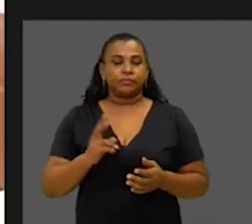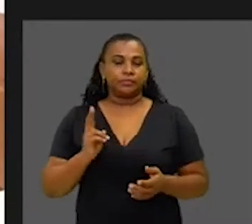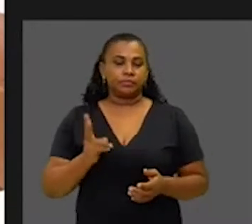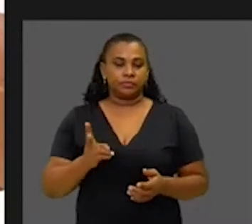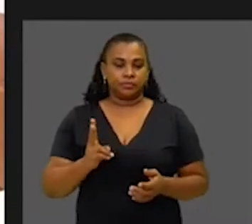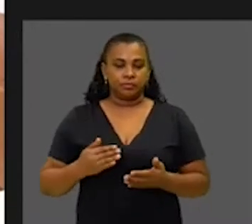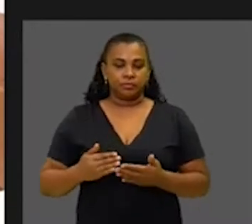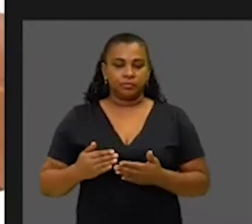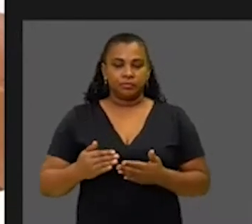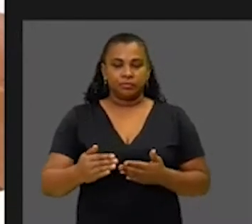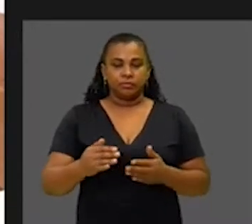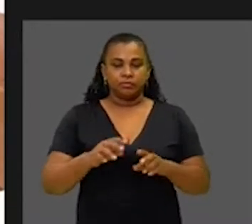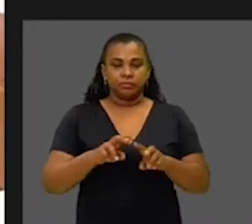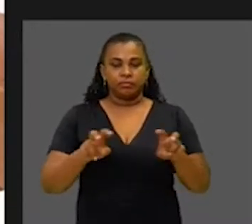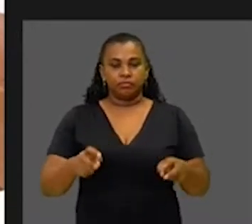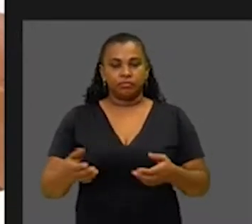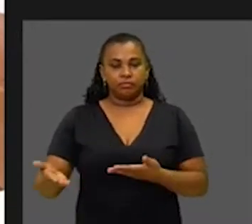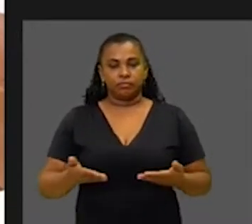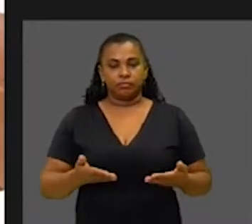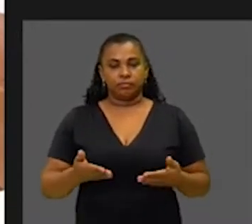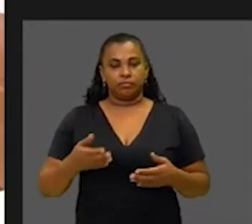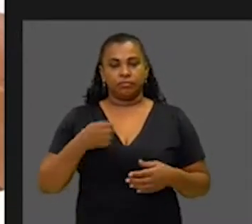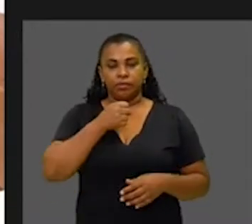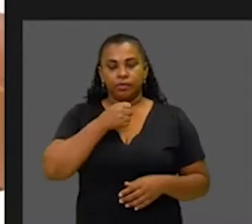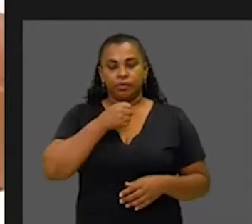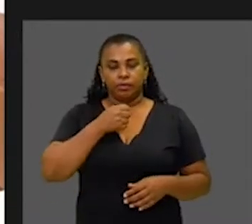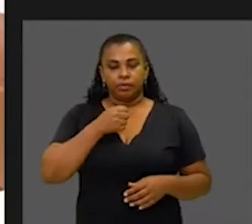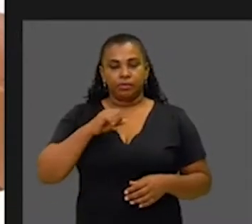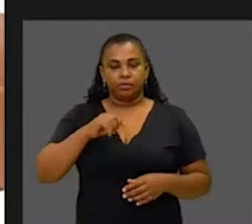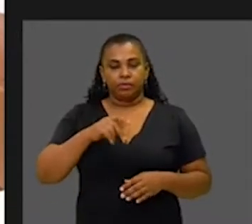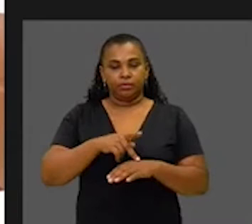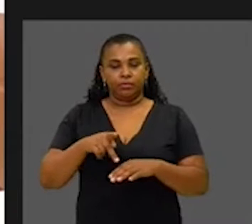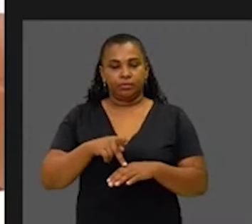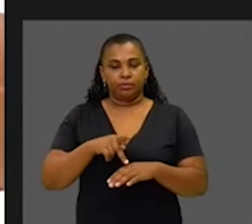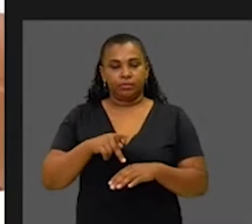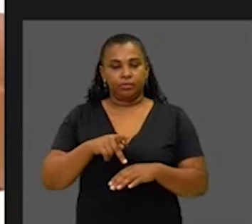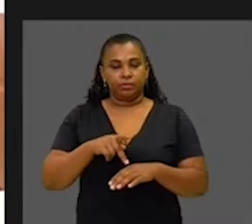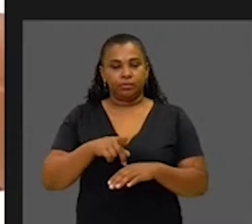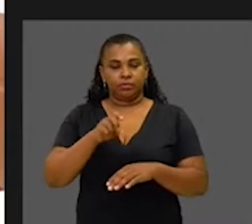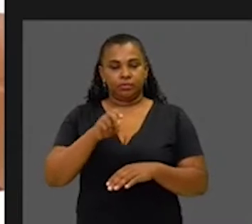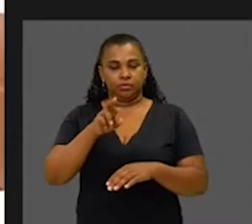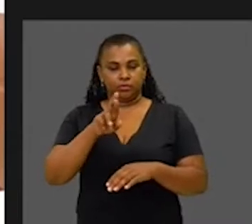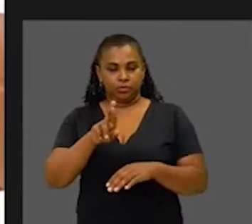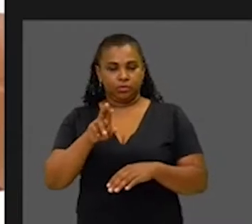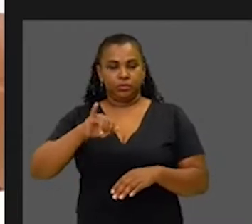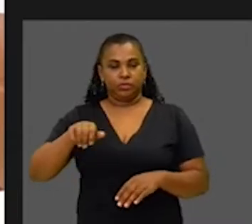vou passar agora a palavra Jaqueline Gomes de Jesus e também tem 10 minutos posição inicial